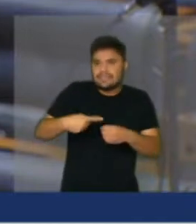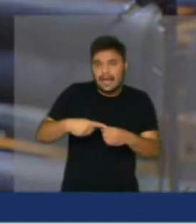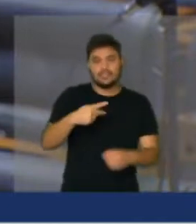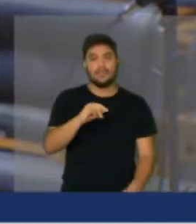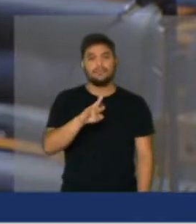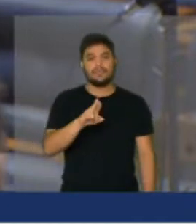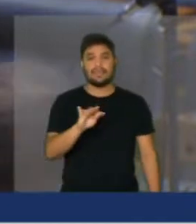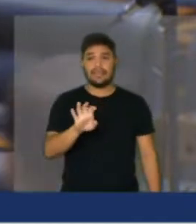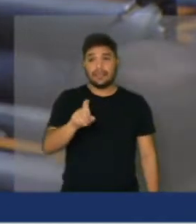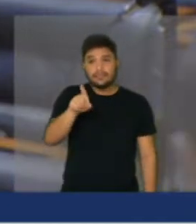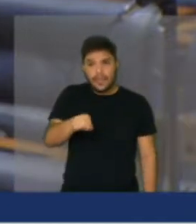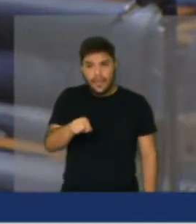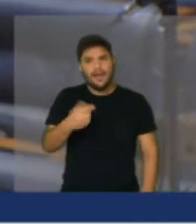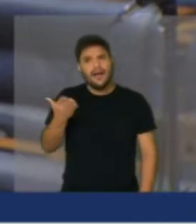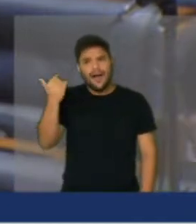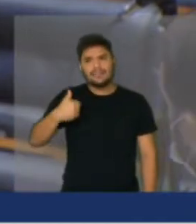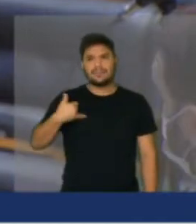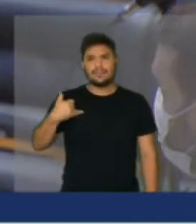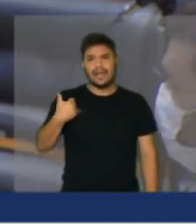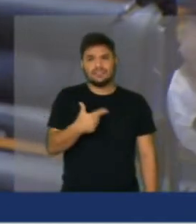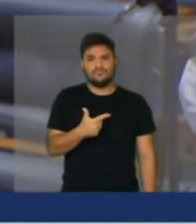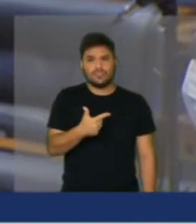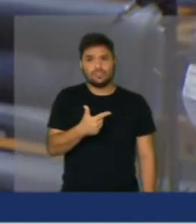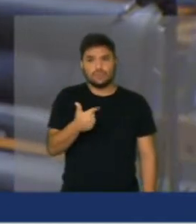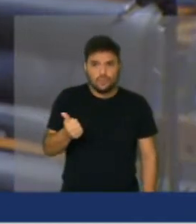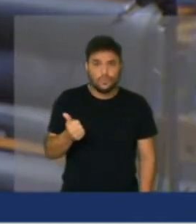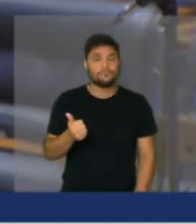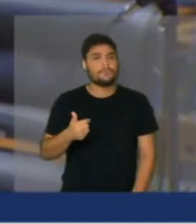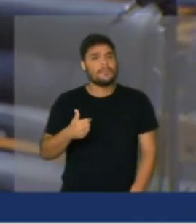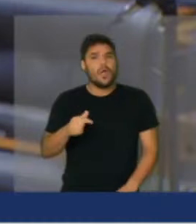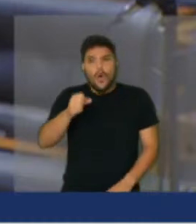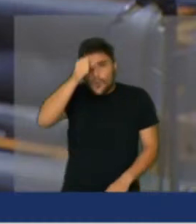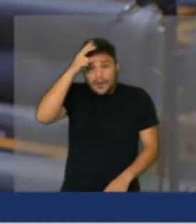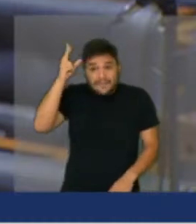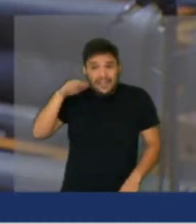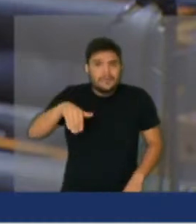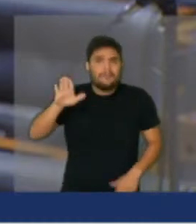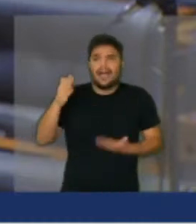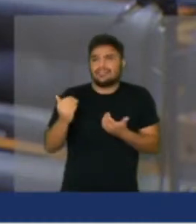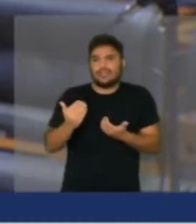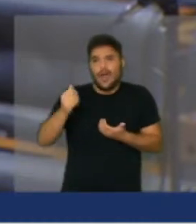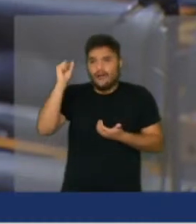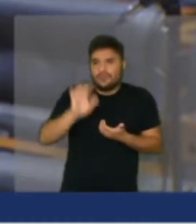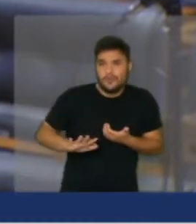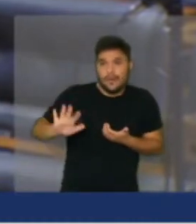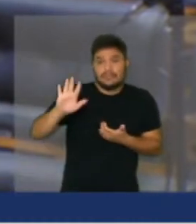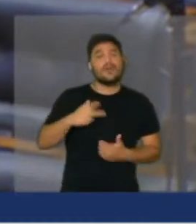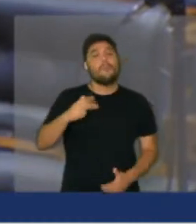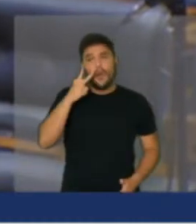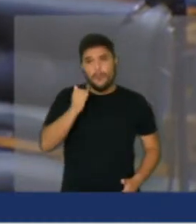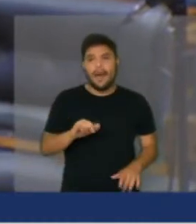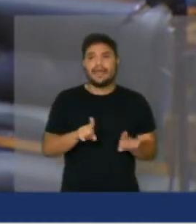O PREFEITO MAIS JOVEM DO BRASIL MEU PAI TAMBÉM FOI PREFEITO POR TRÊS MANDATOS, MEU AVÔTAMBÉM FOI PREFEITO, ENTÃO EU SEI MUITO BEM. [SOA A CAMPAINHA]. O QUÃO DIFÍCIL